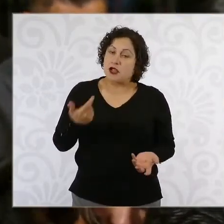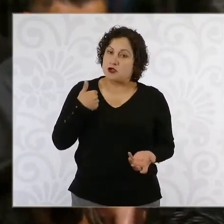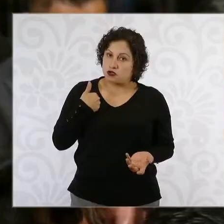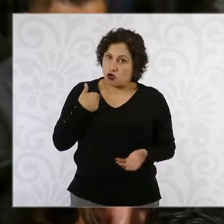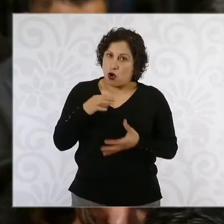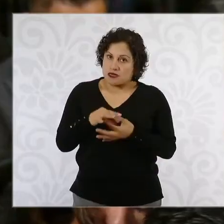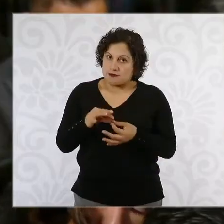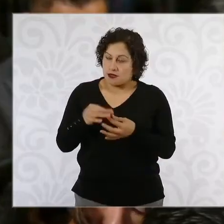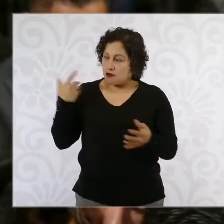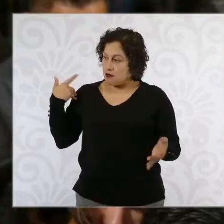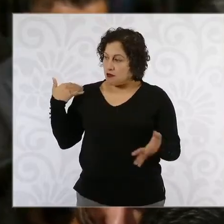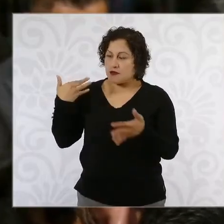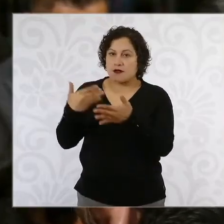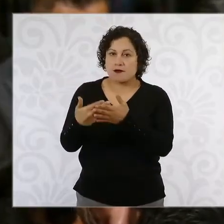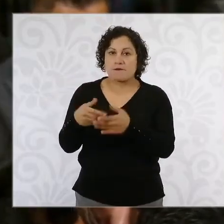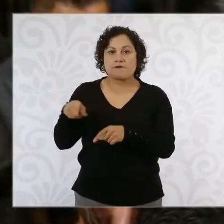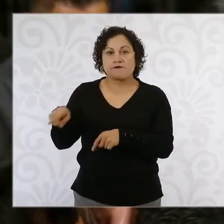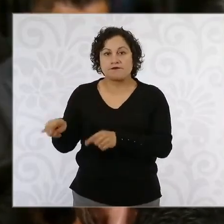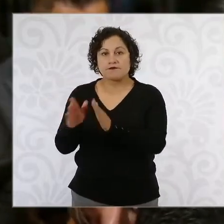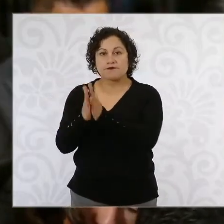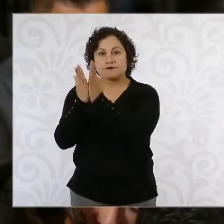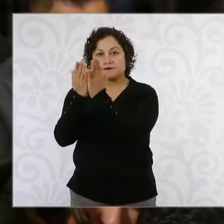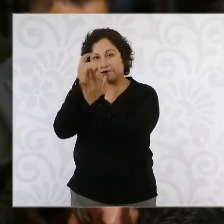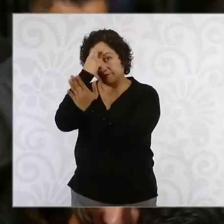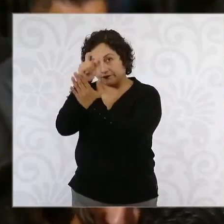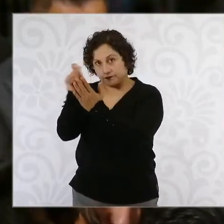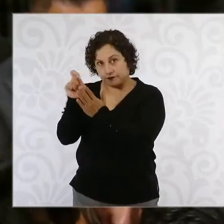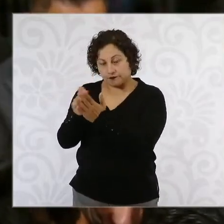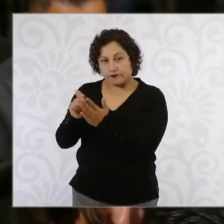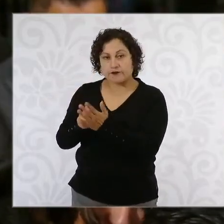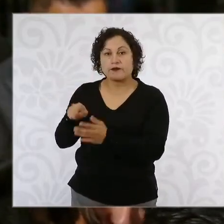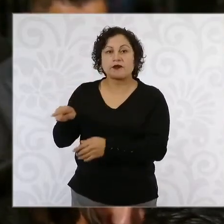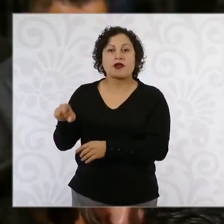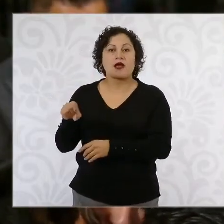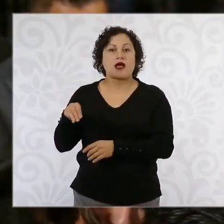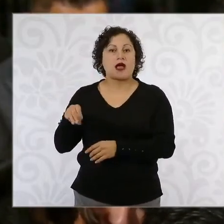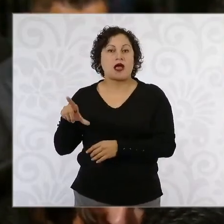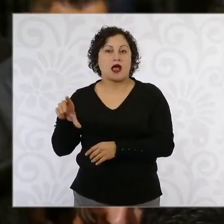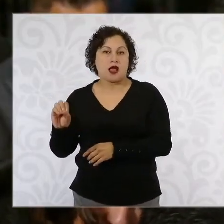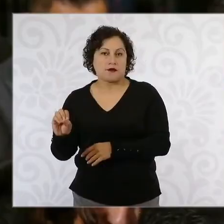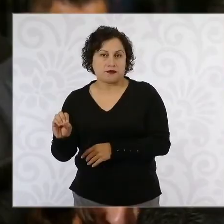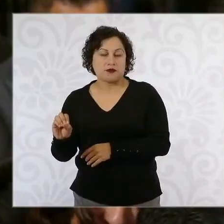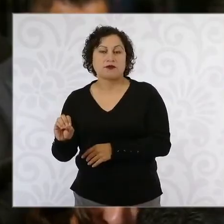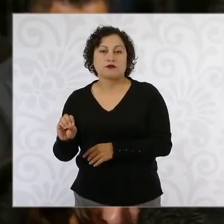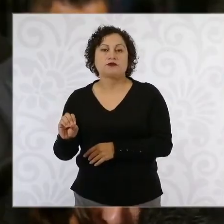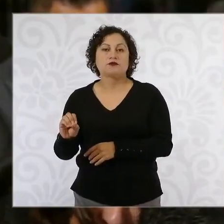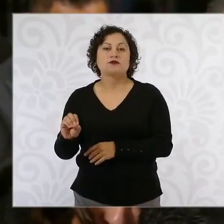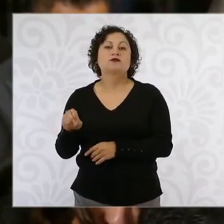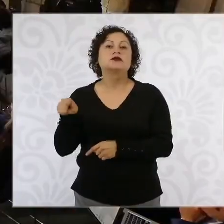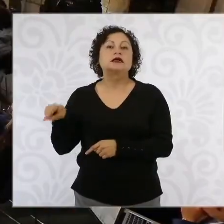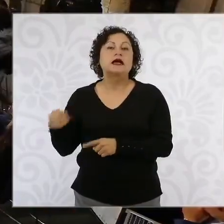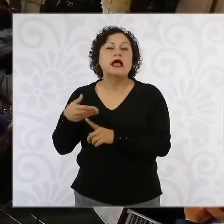el autor del libro el licenciado Andrés Manuel López Obrador en su tiempo dedujo que el tiempo